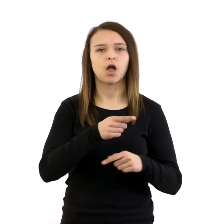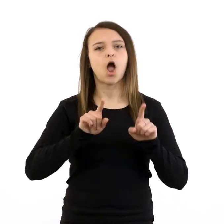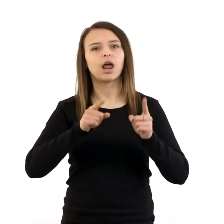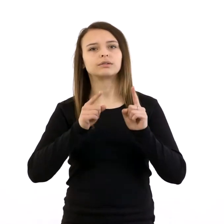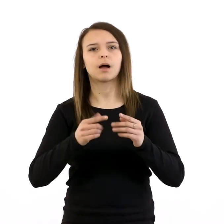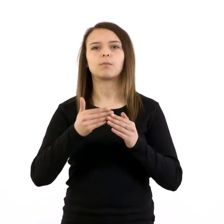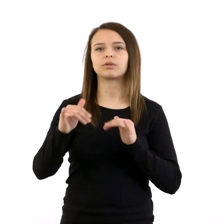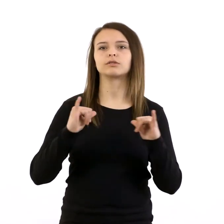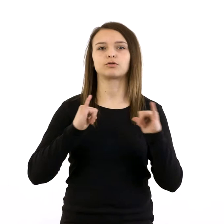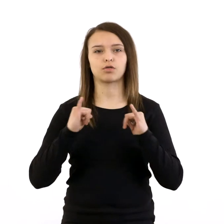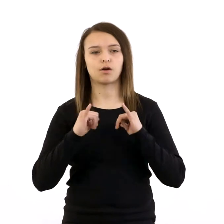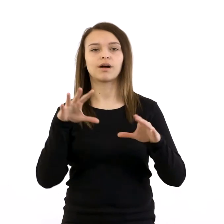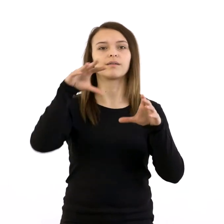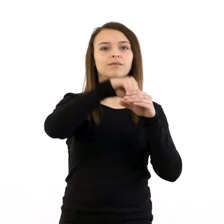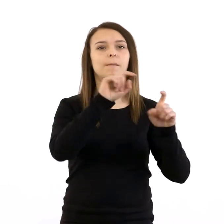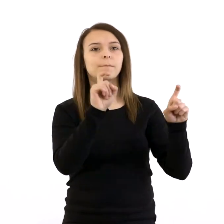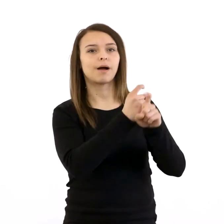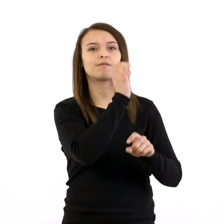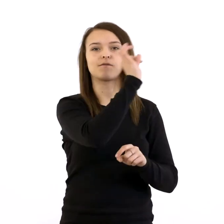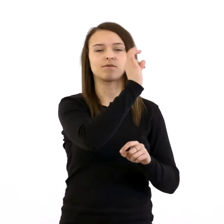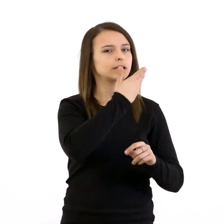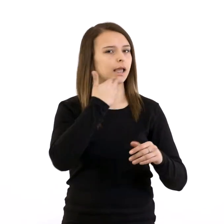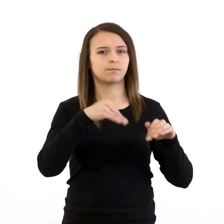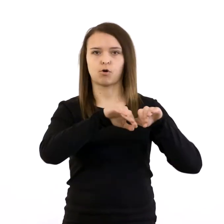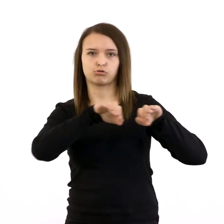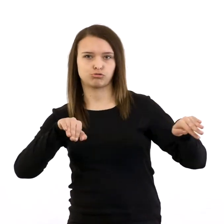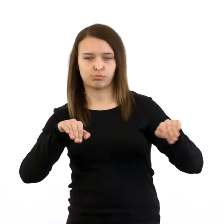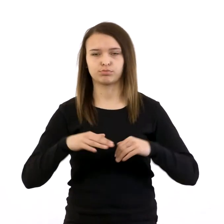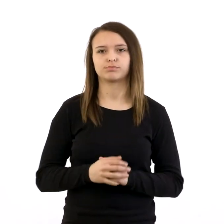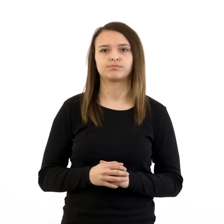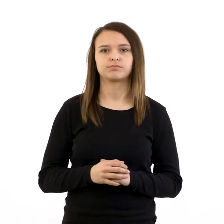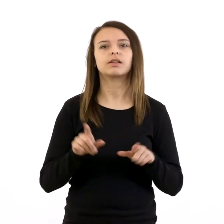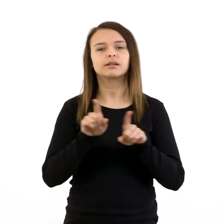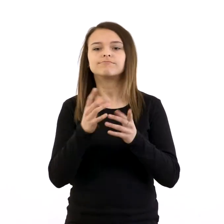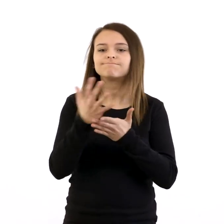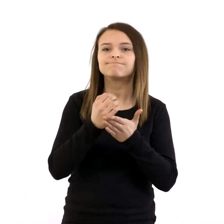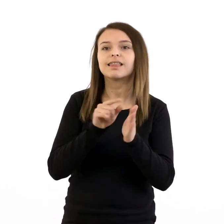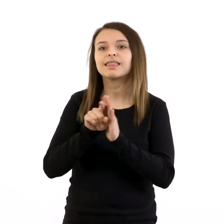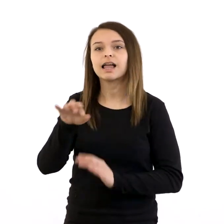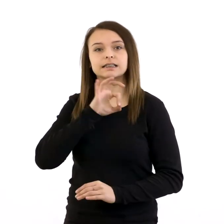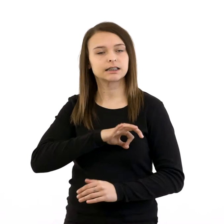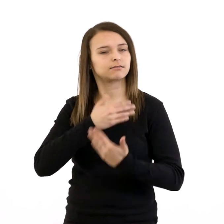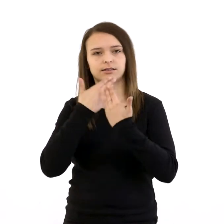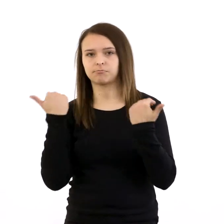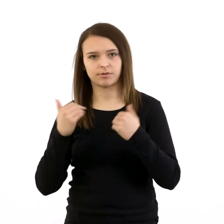Organizacjami pozarządowymi są podmioty niebędące jednostkami sektora finansów publicznych i niedziałające dla zysku.